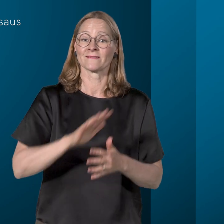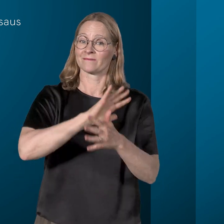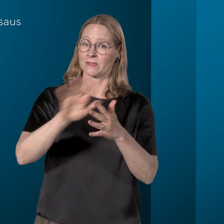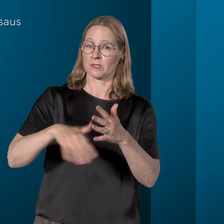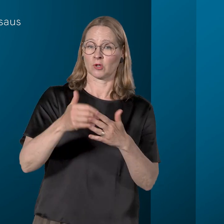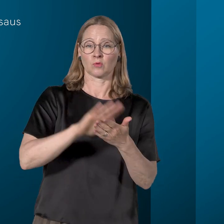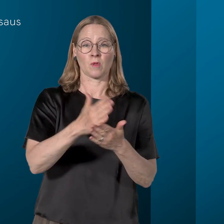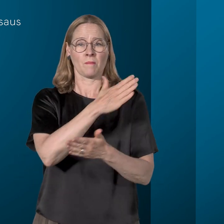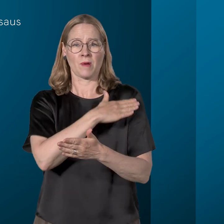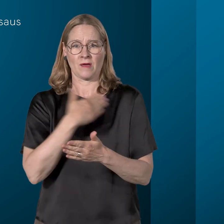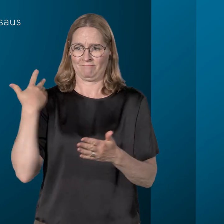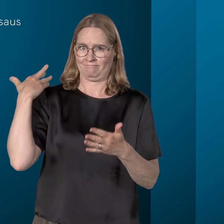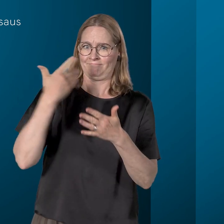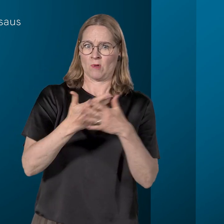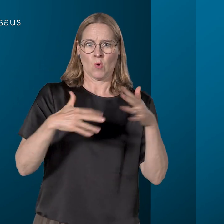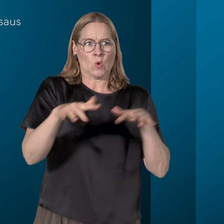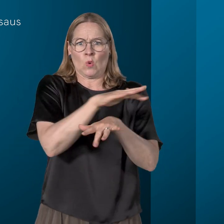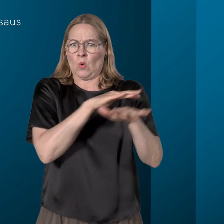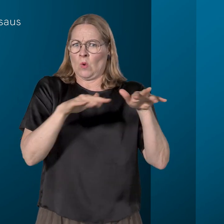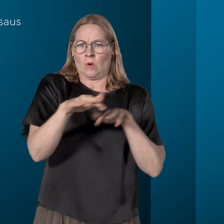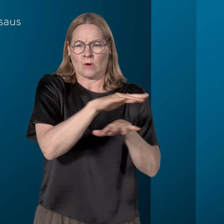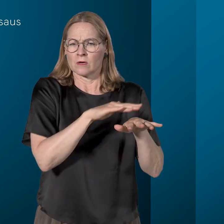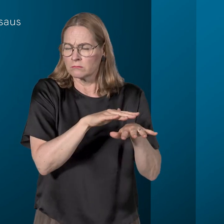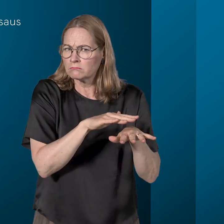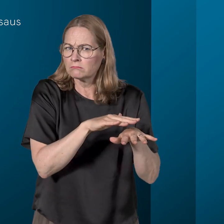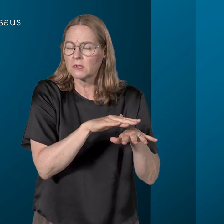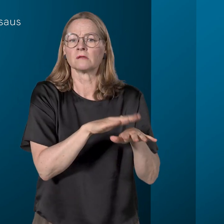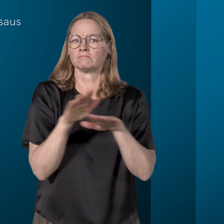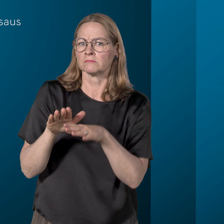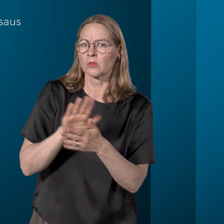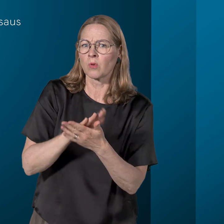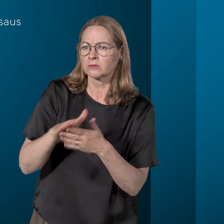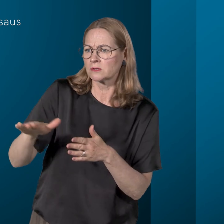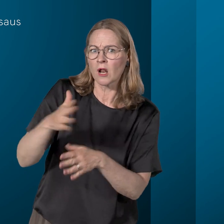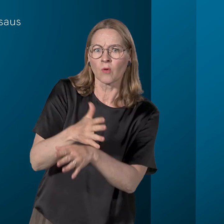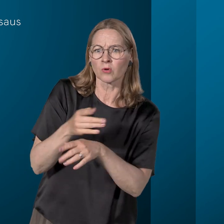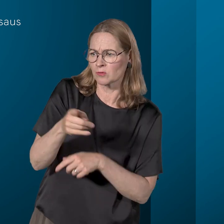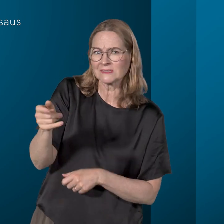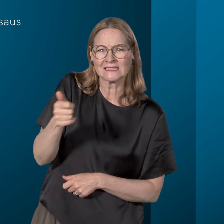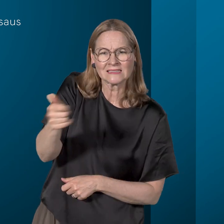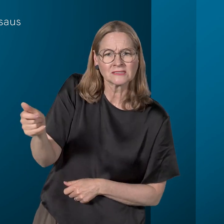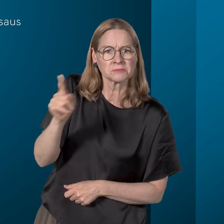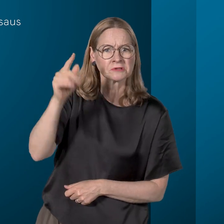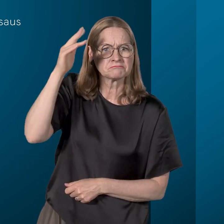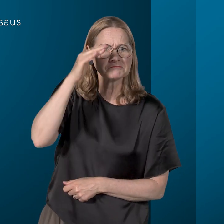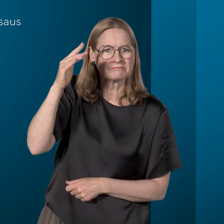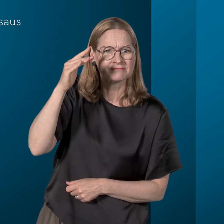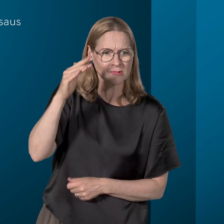Viittomakielen tulkkauspalvelu on viime aikoina ollut paljon pinnalla. Vaan mitä tulkkausalan yritykset itse ajattelevat -